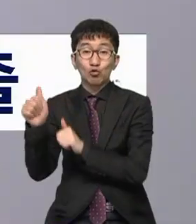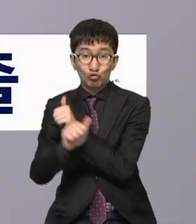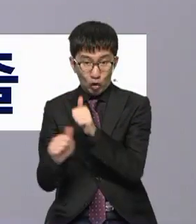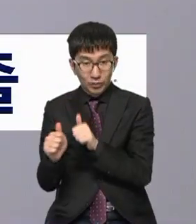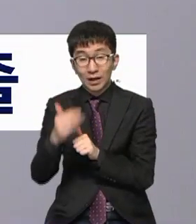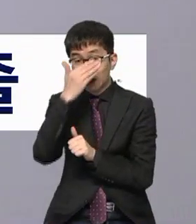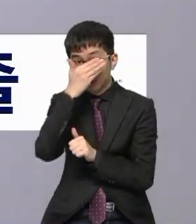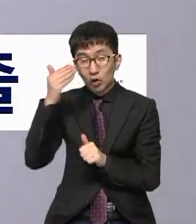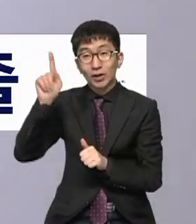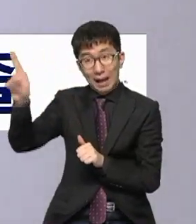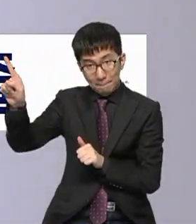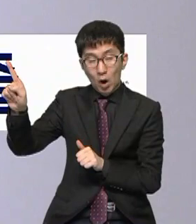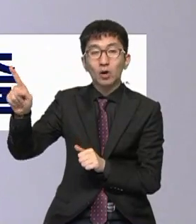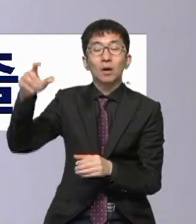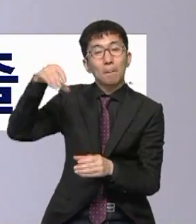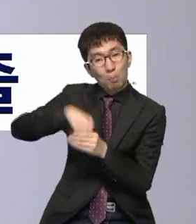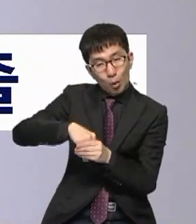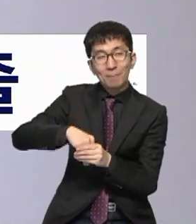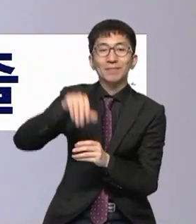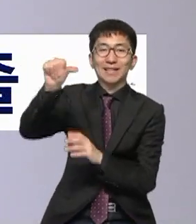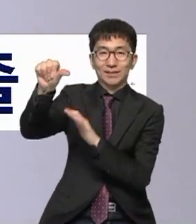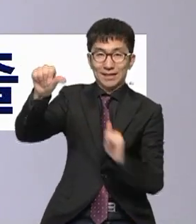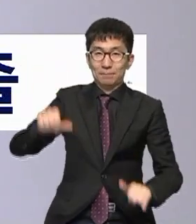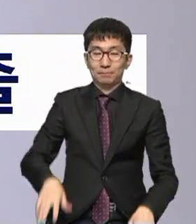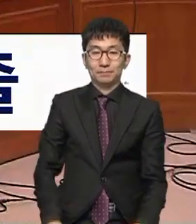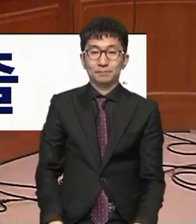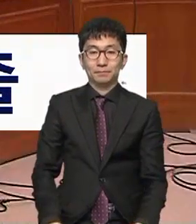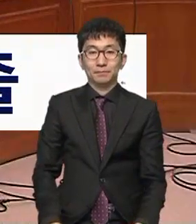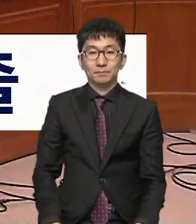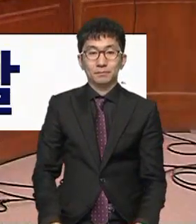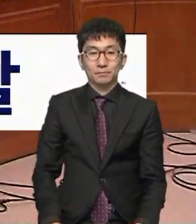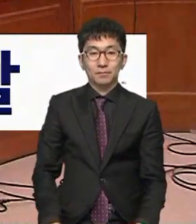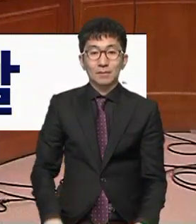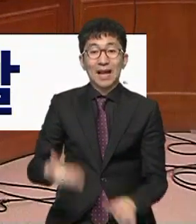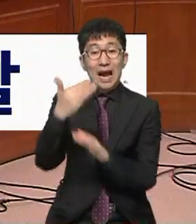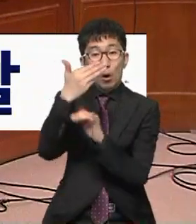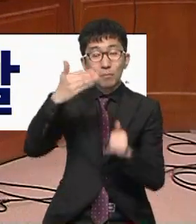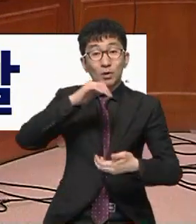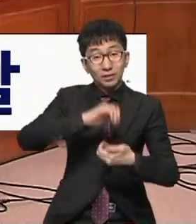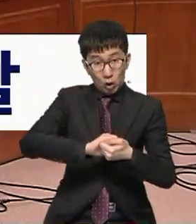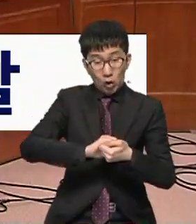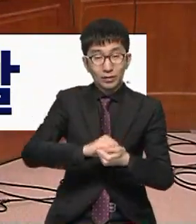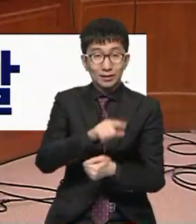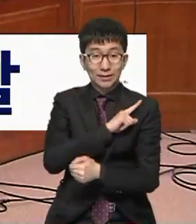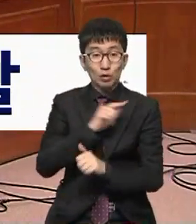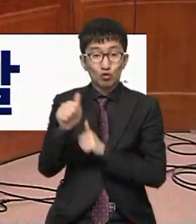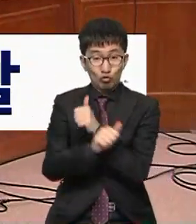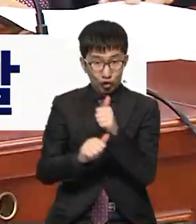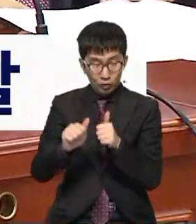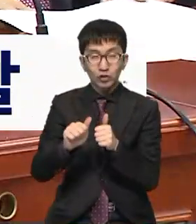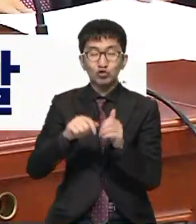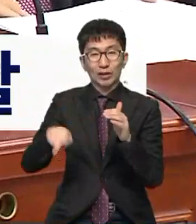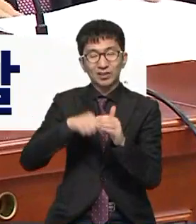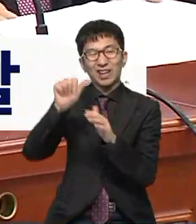함께 뽑는 최고위원은 청년 몫의 1명 포함, 모두 5명입니다. 9명 정원 최고위원 회의의 과반으로 당의